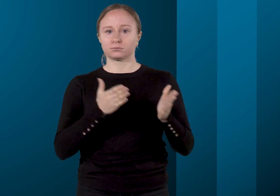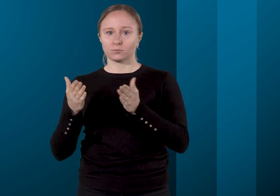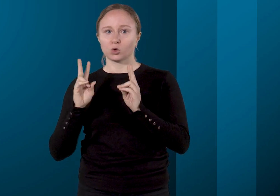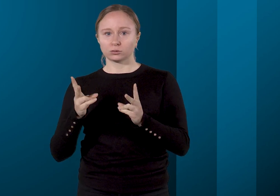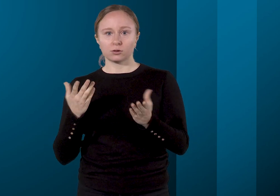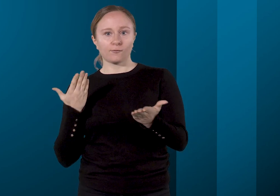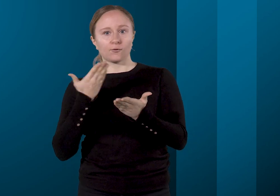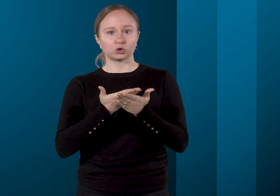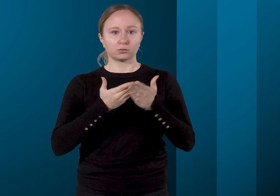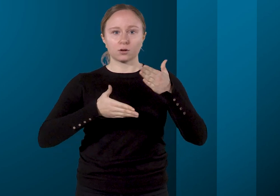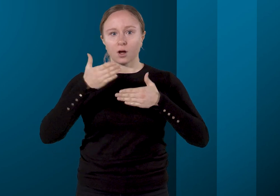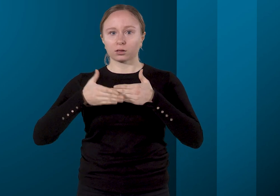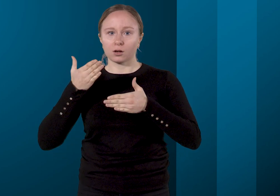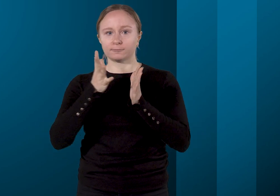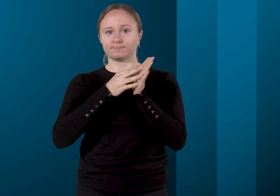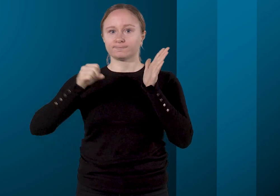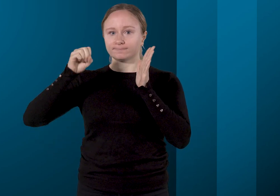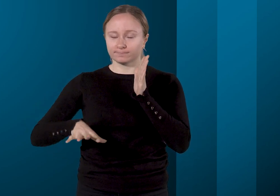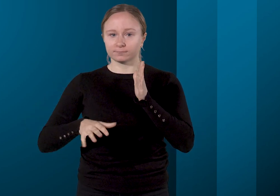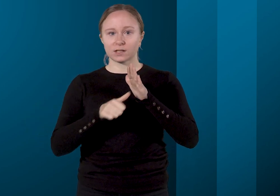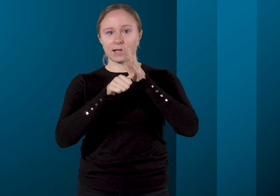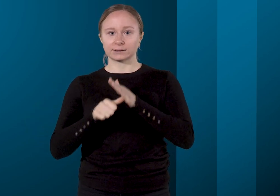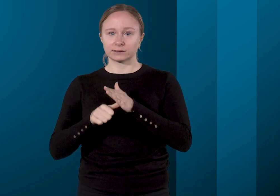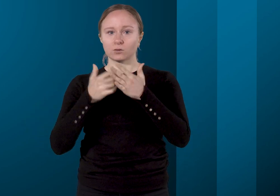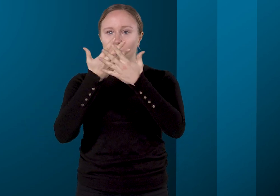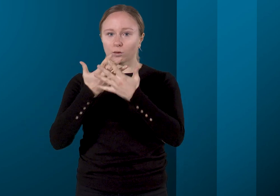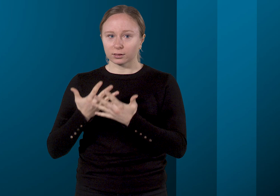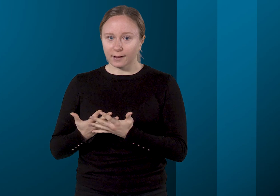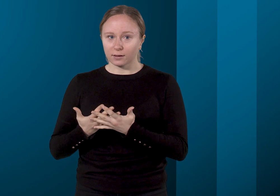att föreslå åtgärder för att avskaffa diskriminerande strukturer -